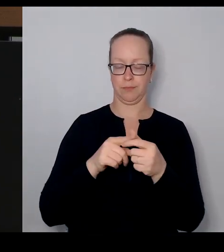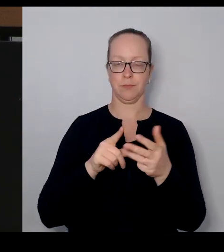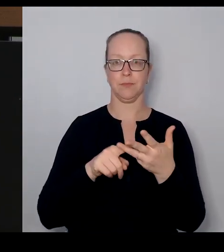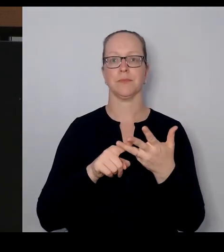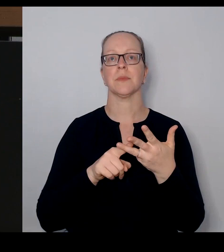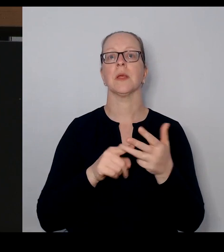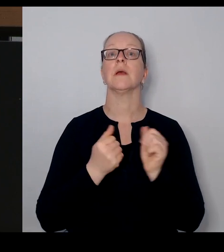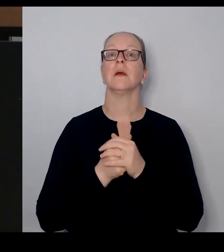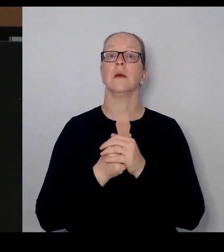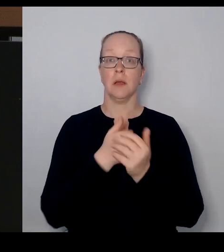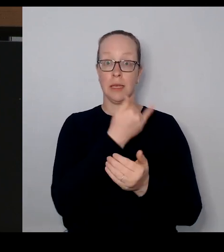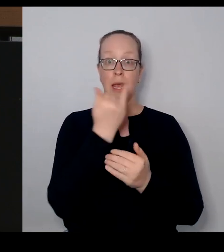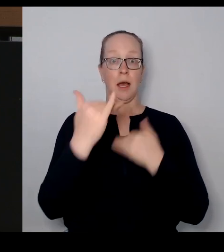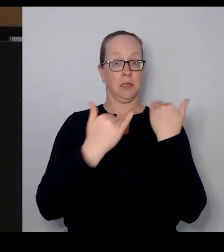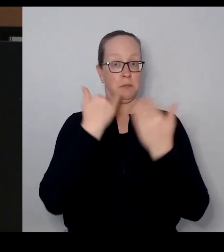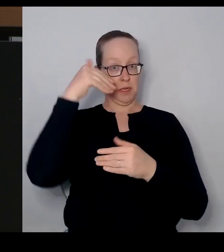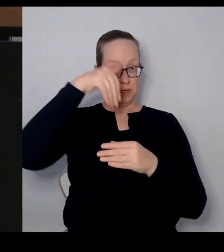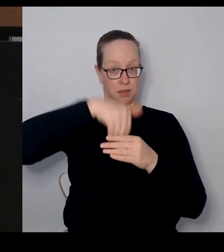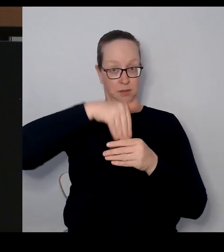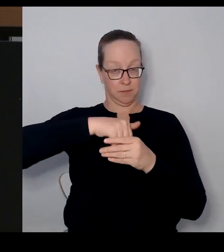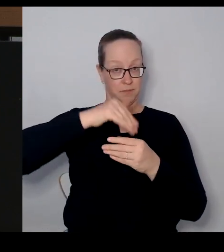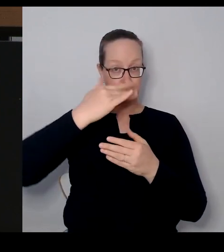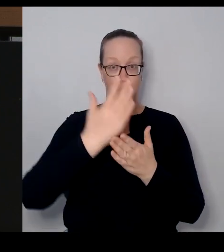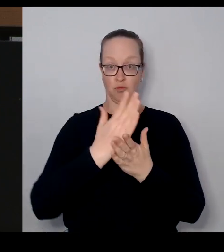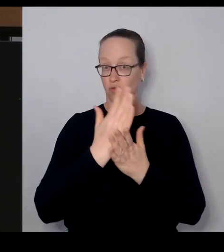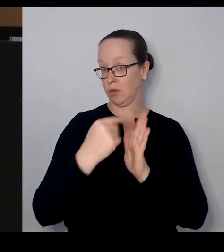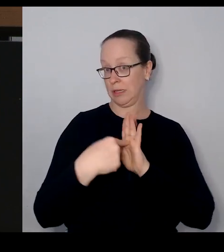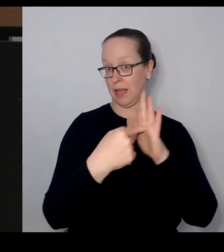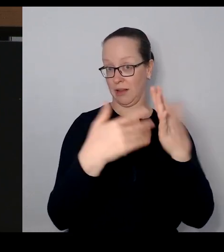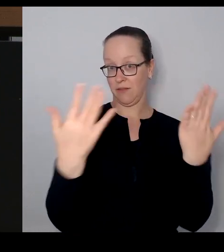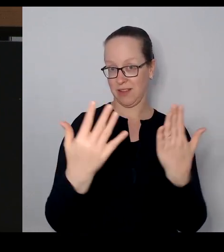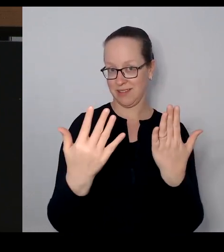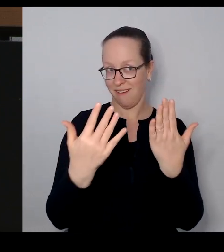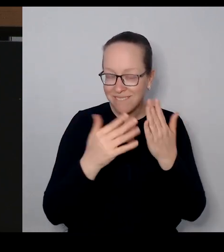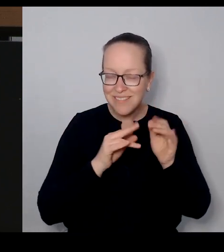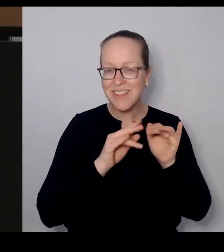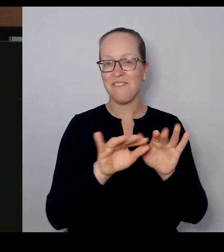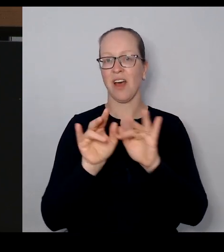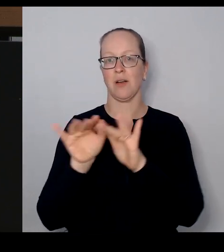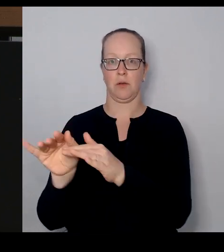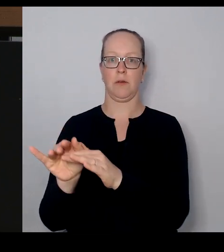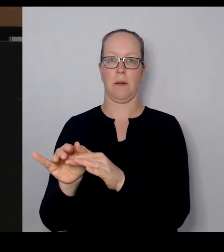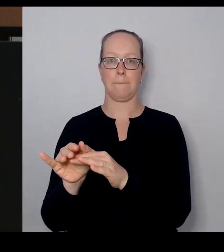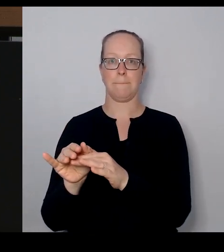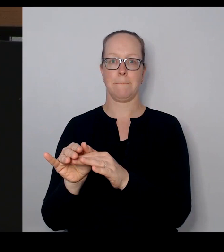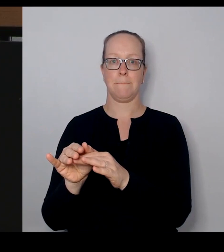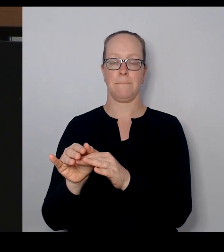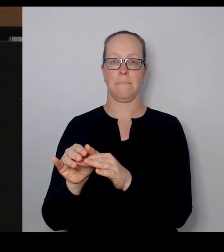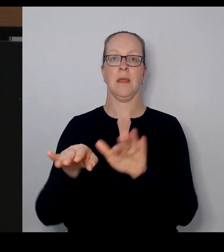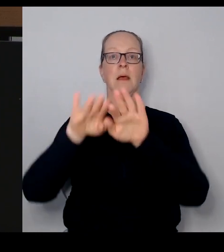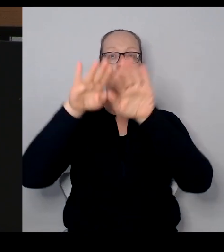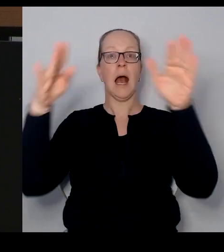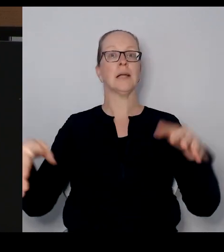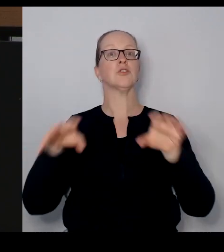So soll die Struktur der Anstalt künftig entsprechend den Vorschlägen des Rechnungshofs geändert werden.